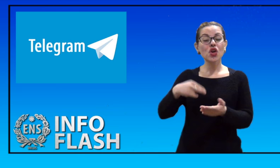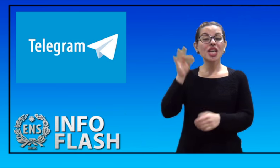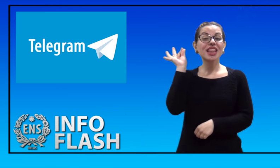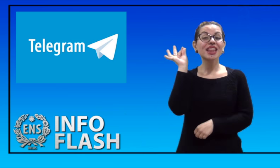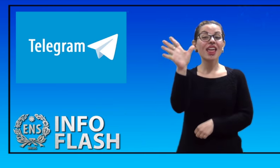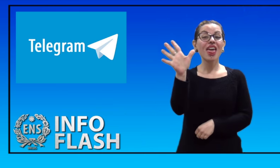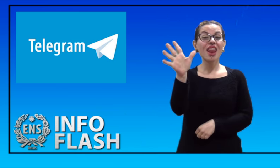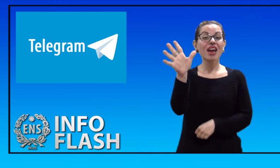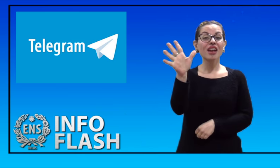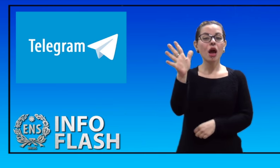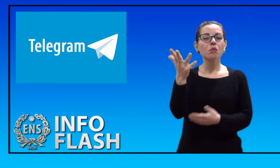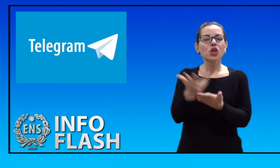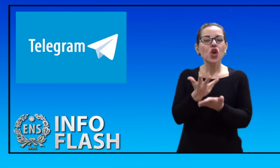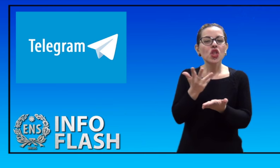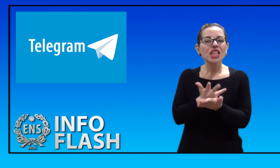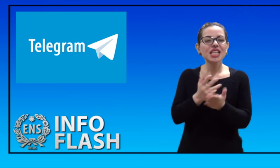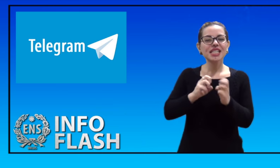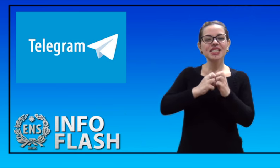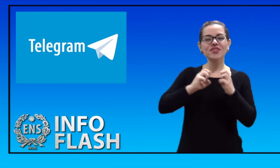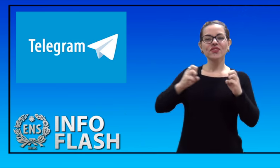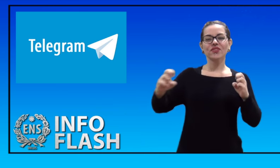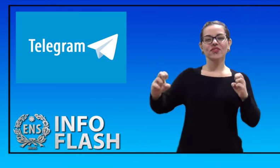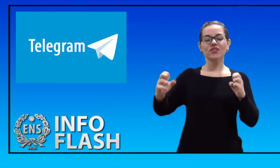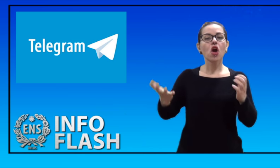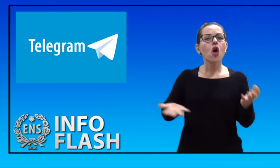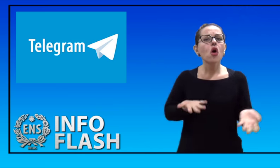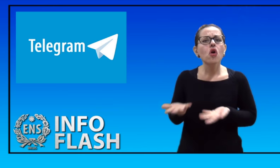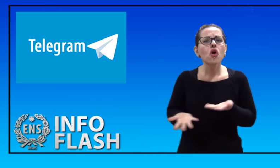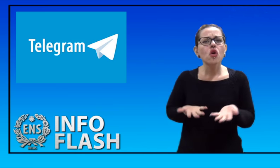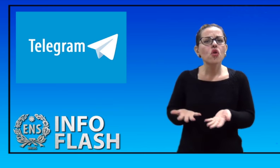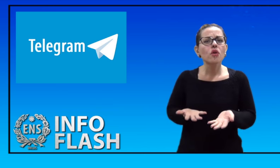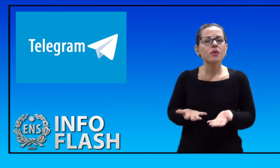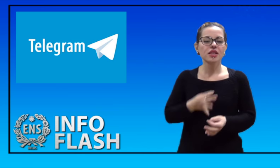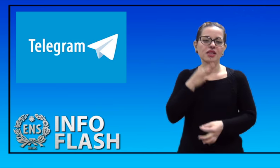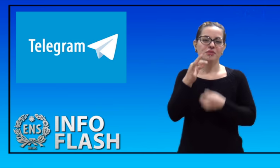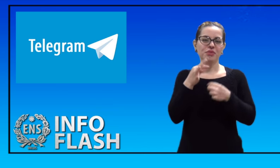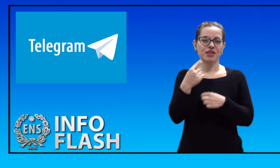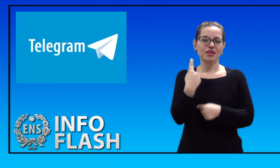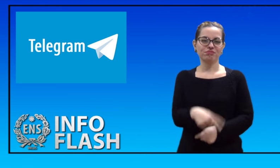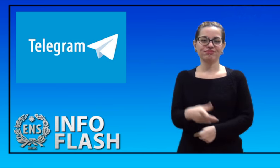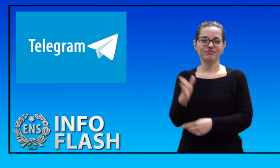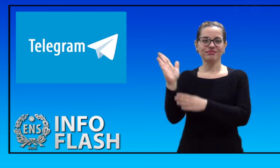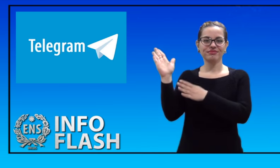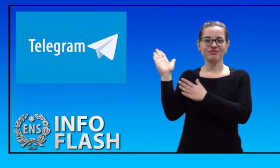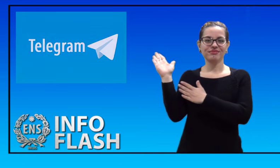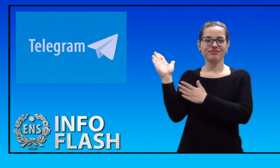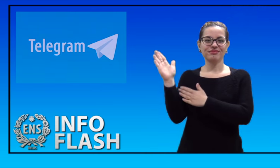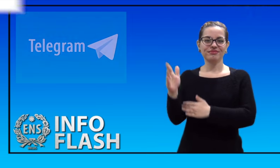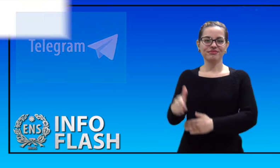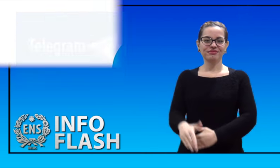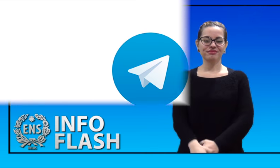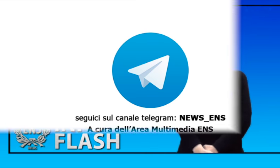l'iscrizione al canale Telegram per ricevere notizie e altro. Come fare per iscriverti? Ecco il video che spiega come fare per iscriverti al canale Telegram